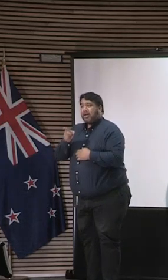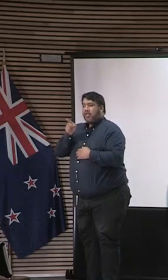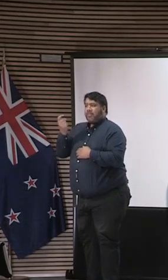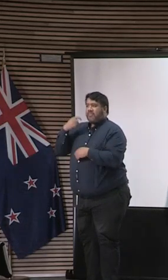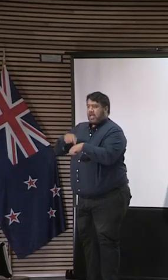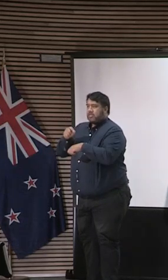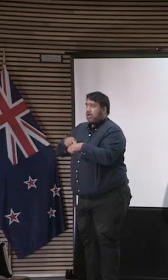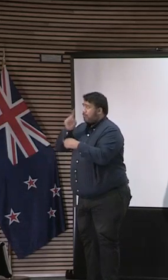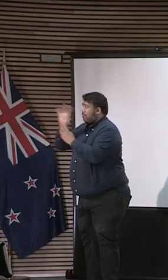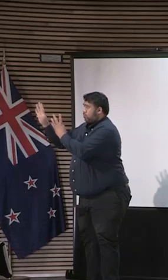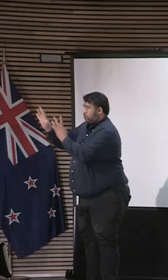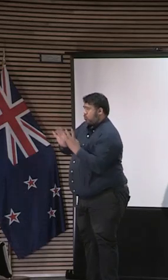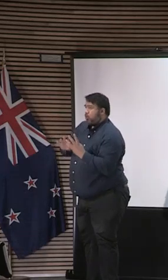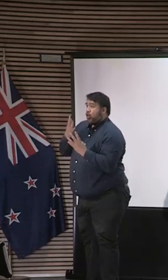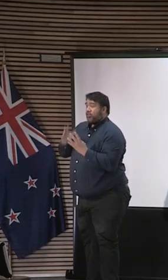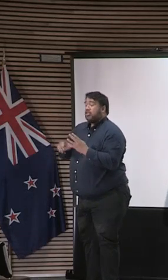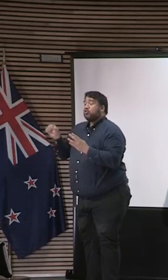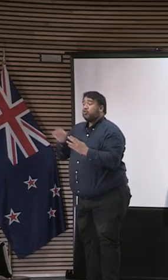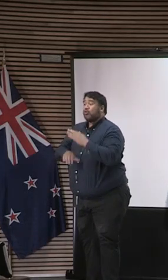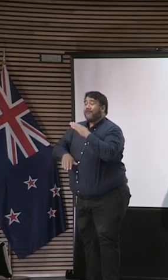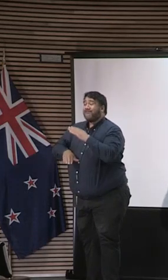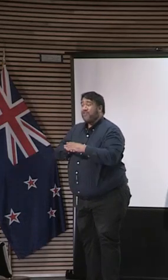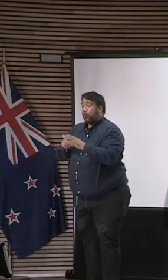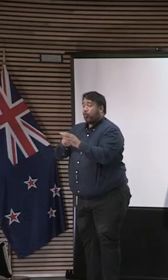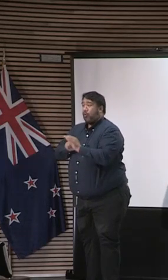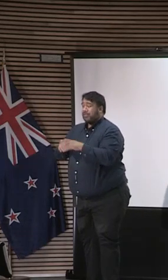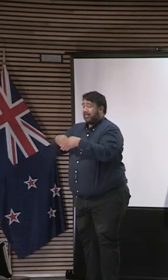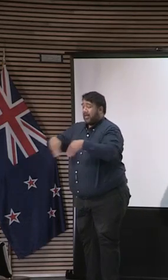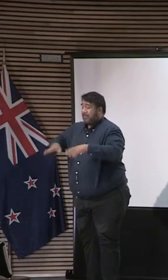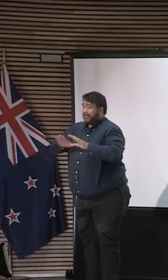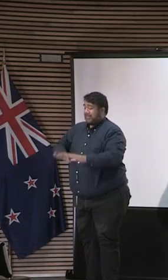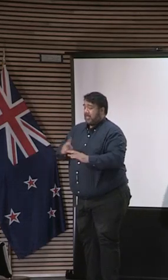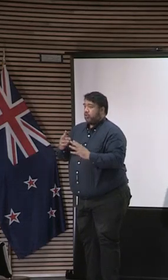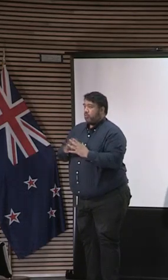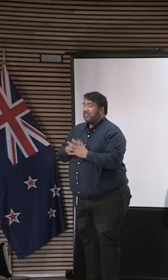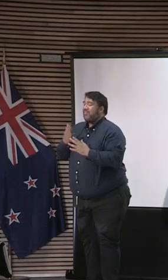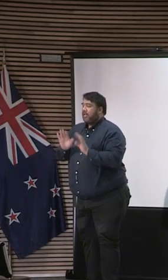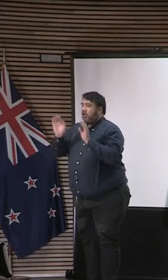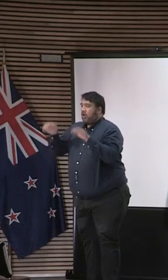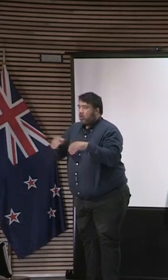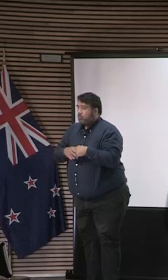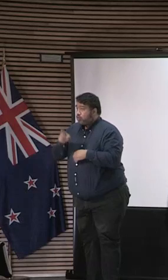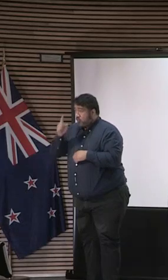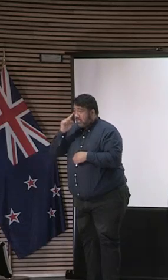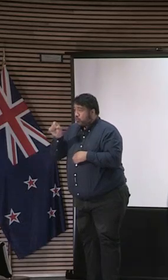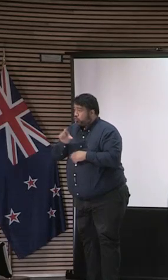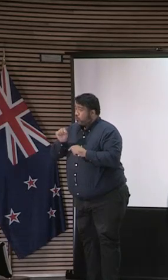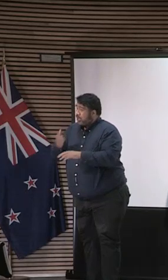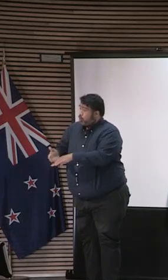keehi i roto i taua waa kati, kua ea, na reira kei te kite tatou i nga keehi E whakaatu ana a maatau nama iti i